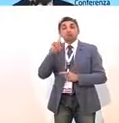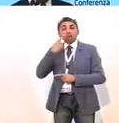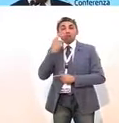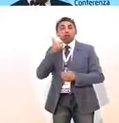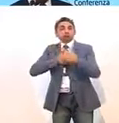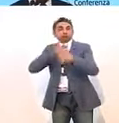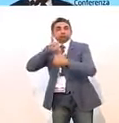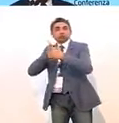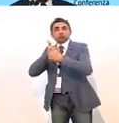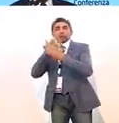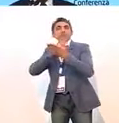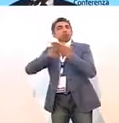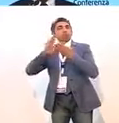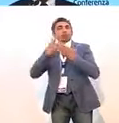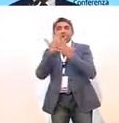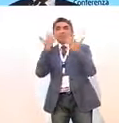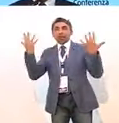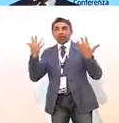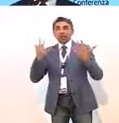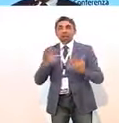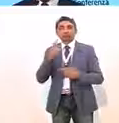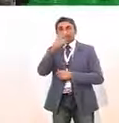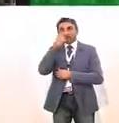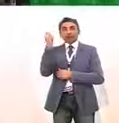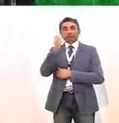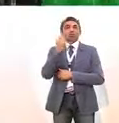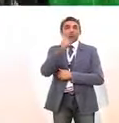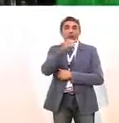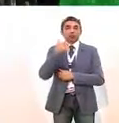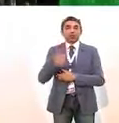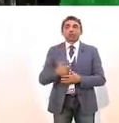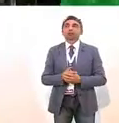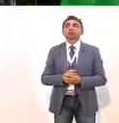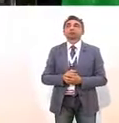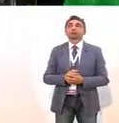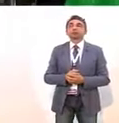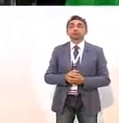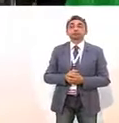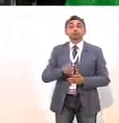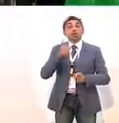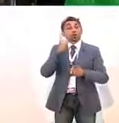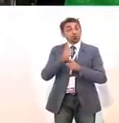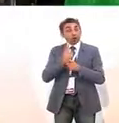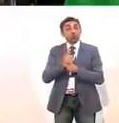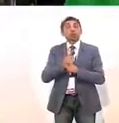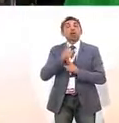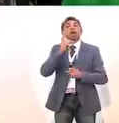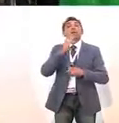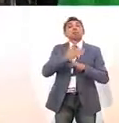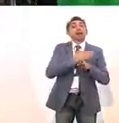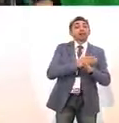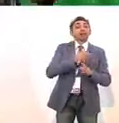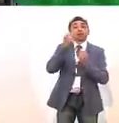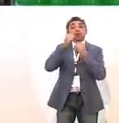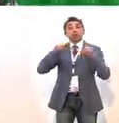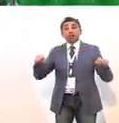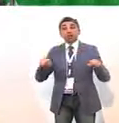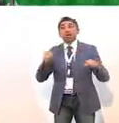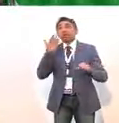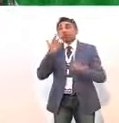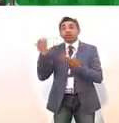giro – dobbiamo farlo. Dobbiamo farlo come Pd e vorrei dare il benvenuto a chi, come